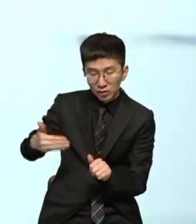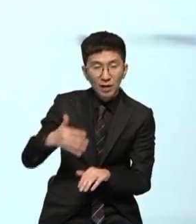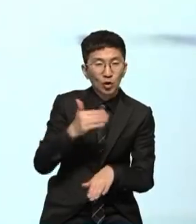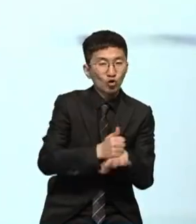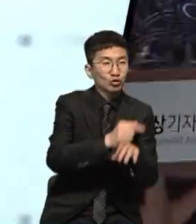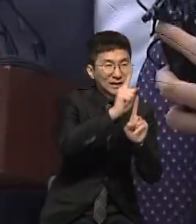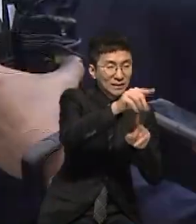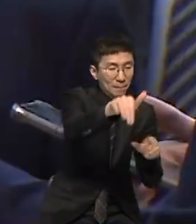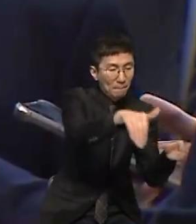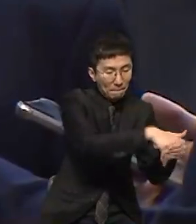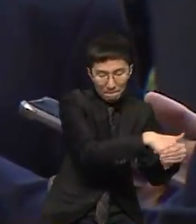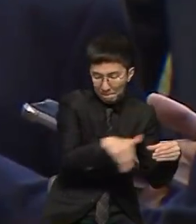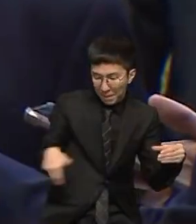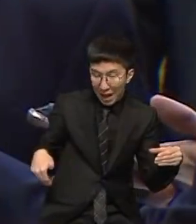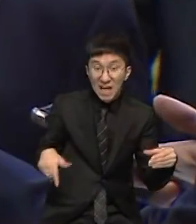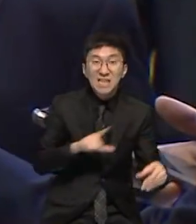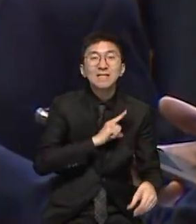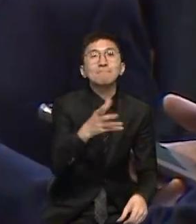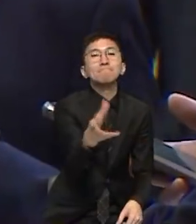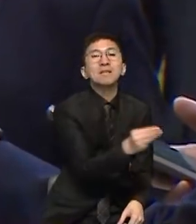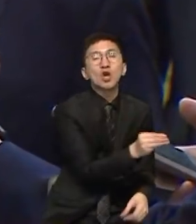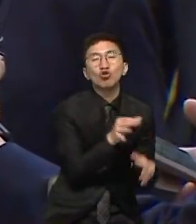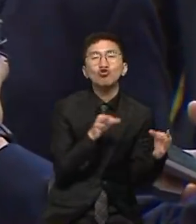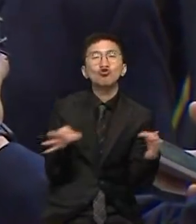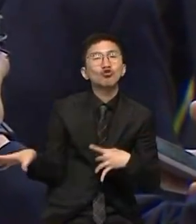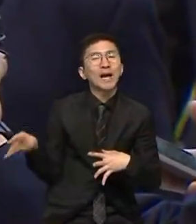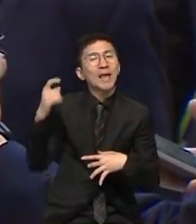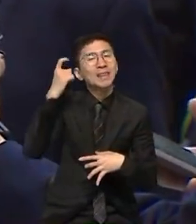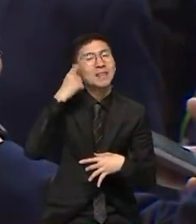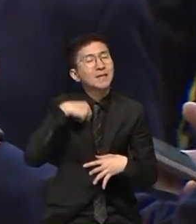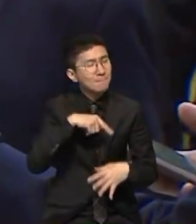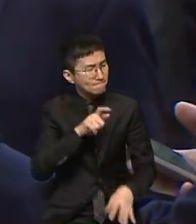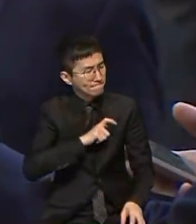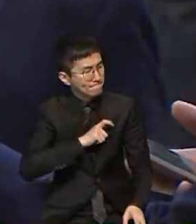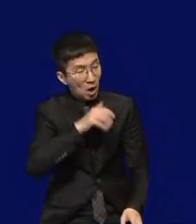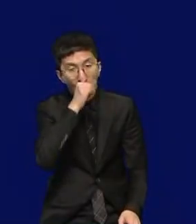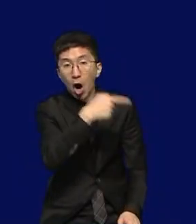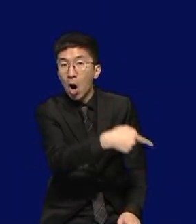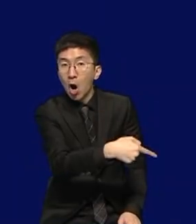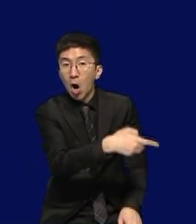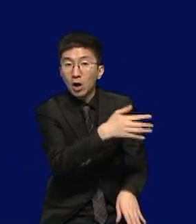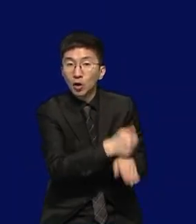차명 투자 시비를 자초할 수 있는 궁색한 해명으로 김만배 씨와 이 씨의 돈 거래에